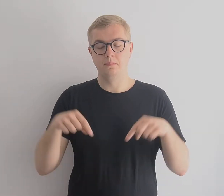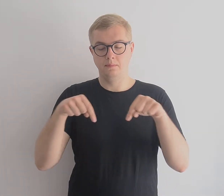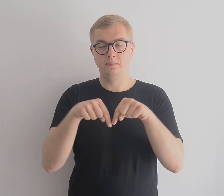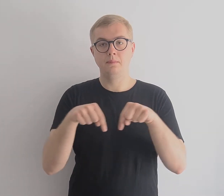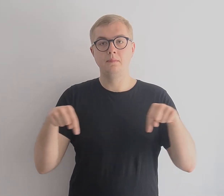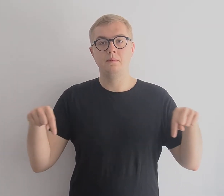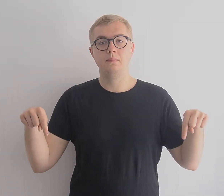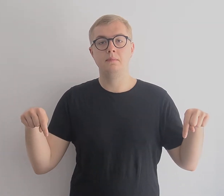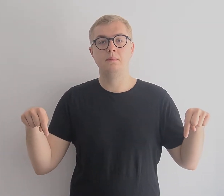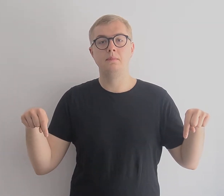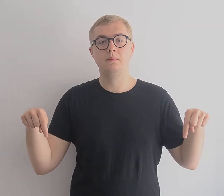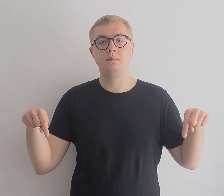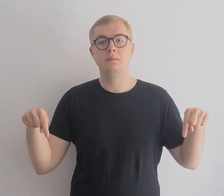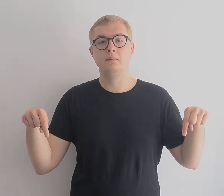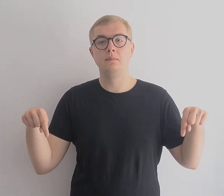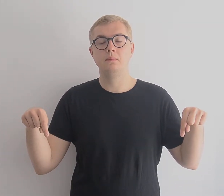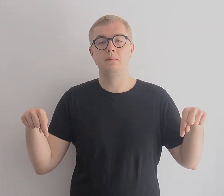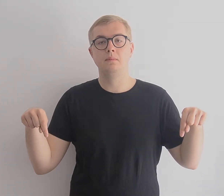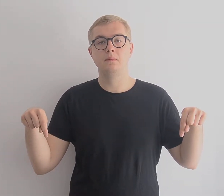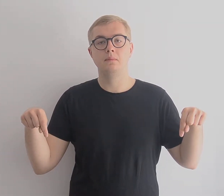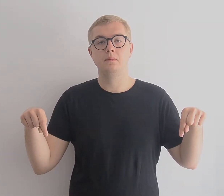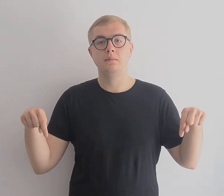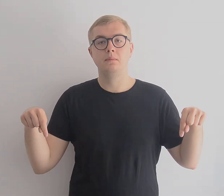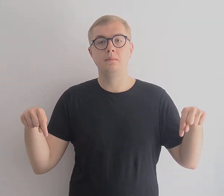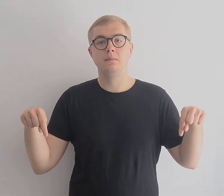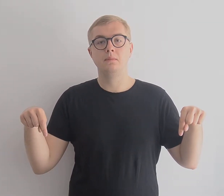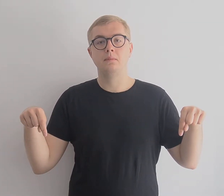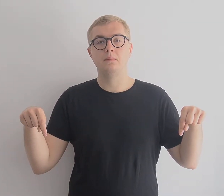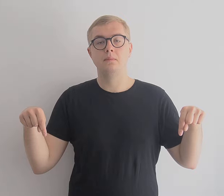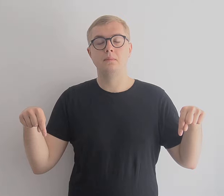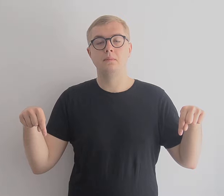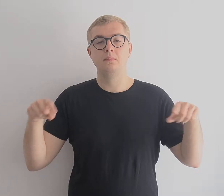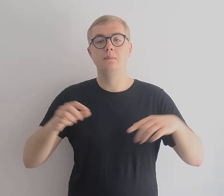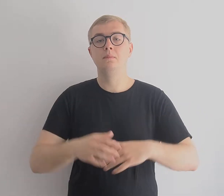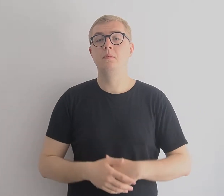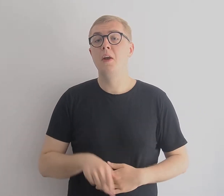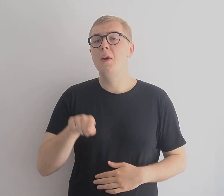Muzeum Zamek w Dębnie 32-852 Dębno 189 Tel.: 14 6658035 Mail: debno@muzeum.tarnow.pl